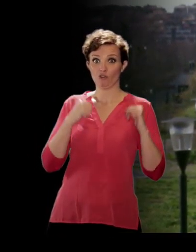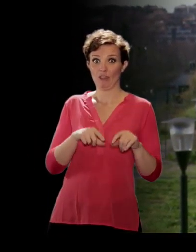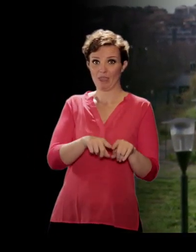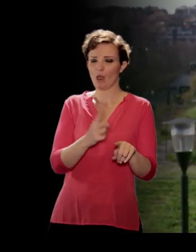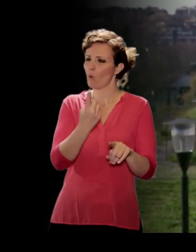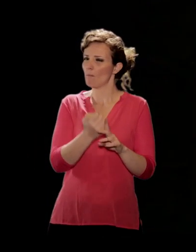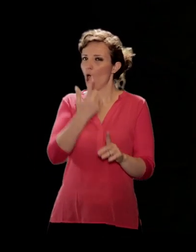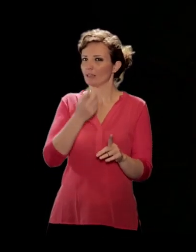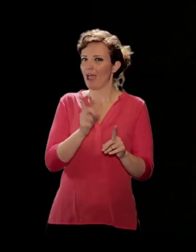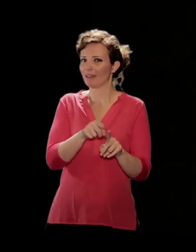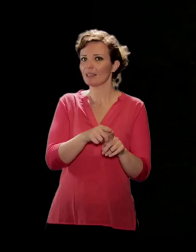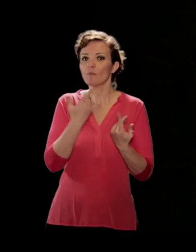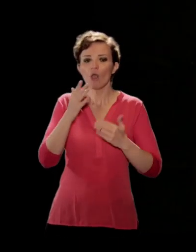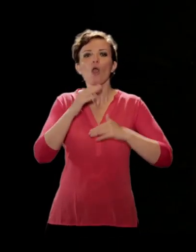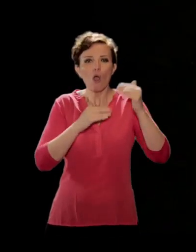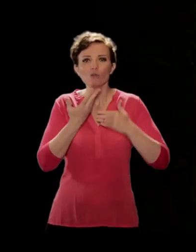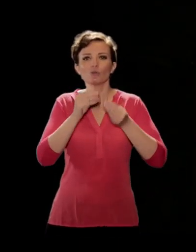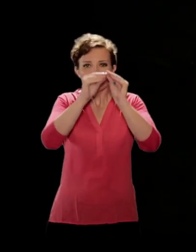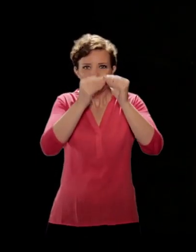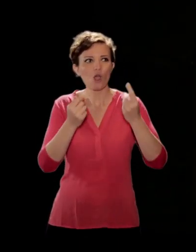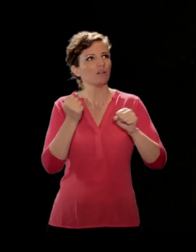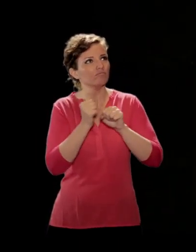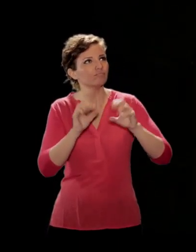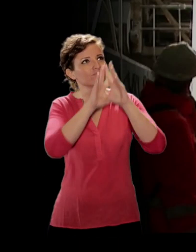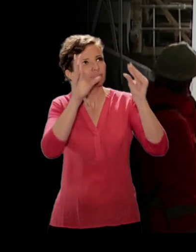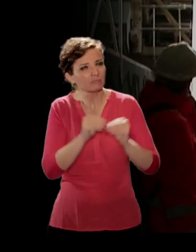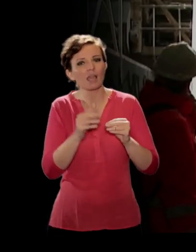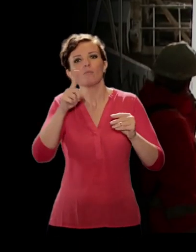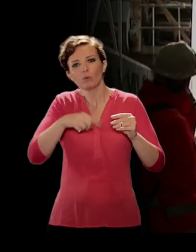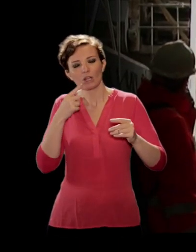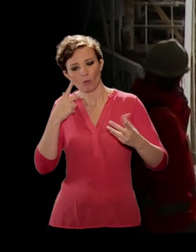è la costruzione delle opere di ingegneria e l'interazione con i terreni,